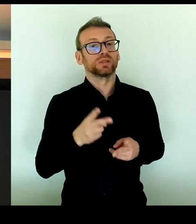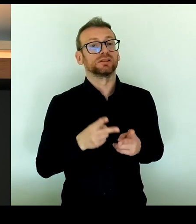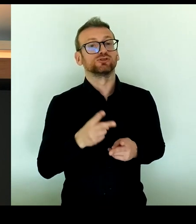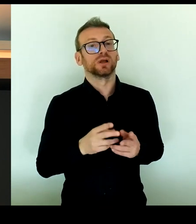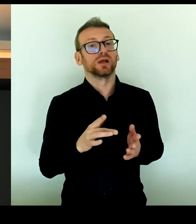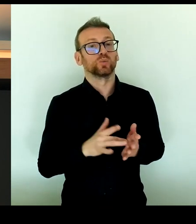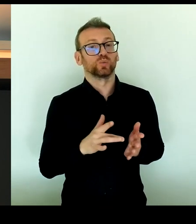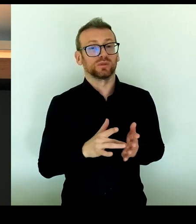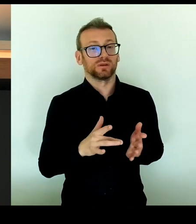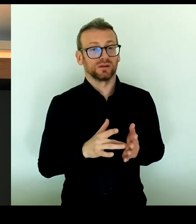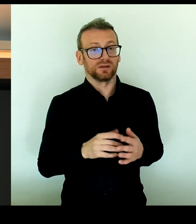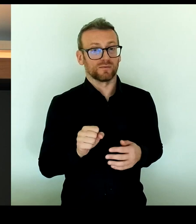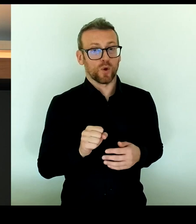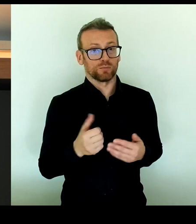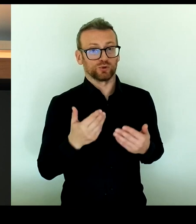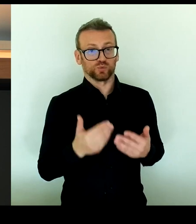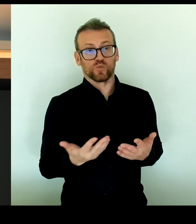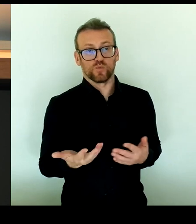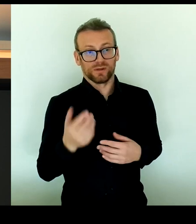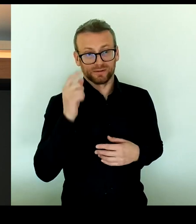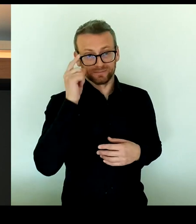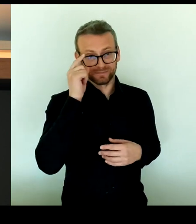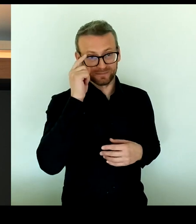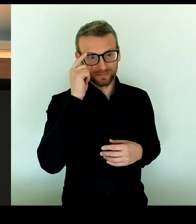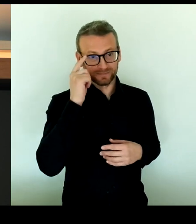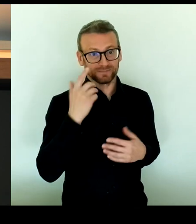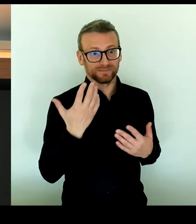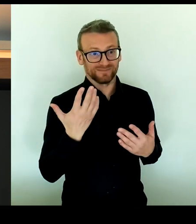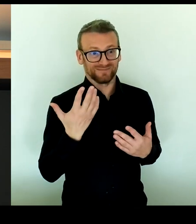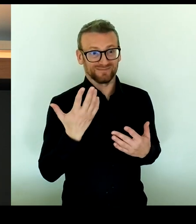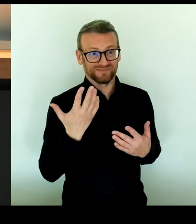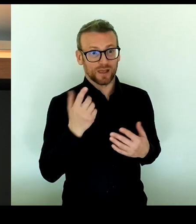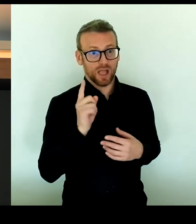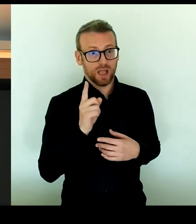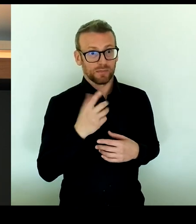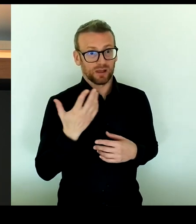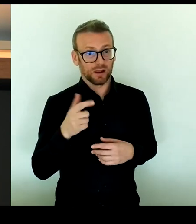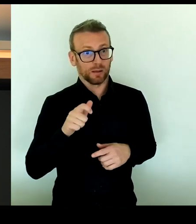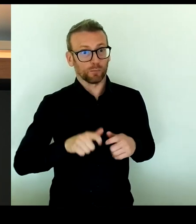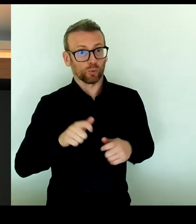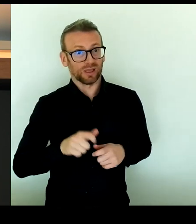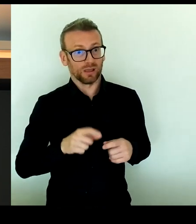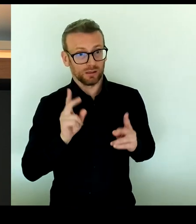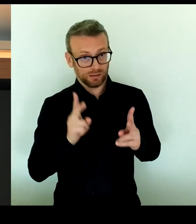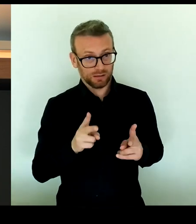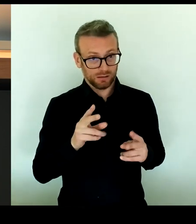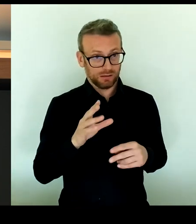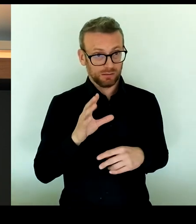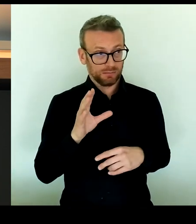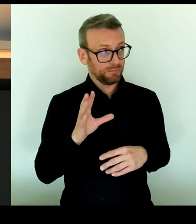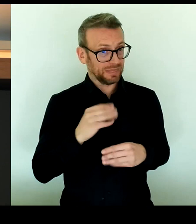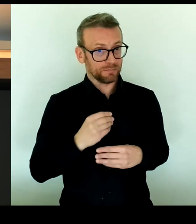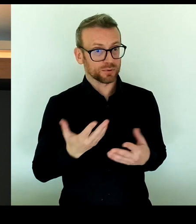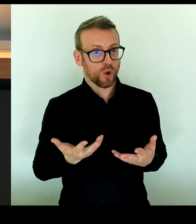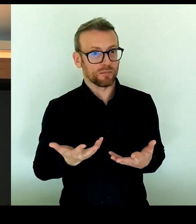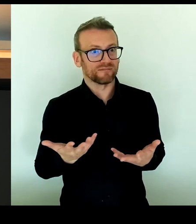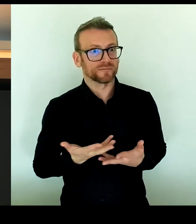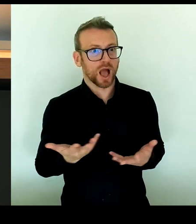Jahre 2023 in den deutschen Parlamenten über einen besseren Datenschutzbericht debattieren würden, anstatt Da ein besseres